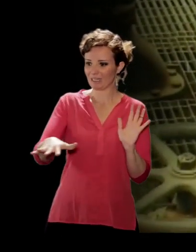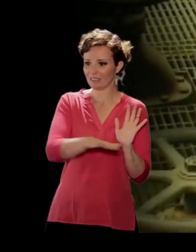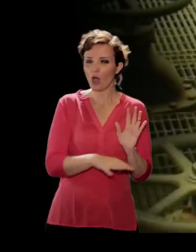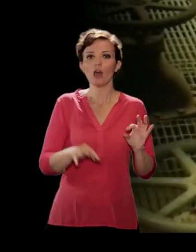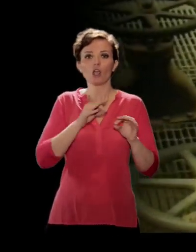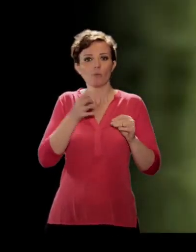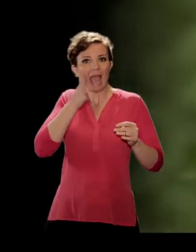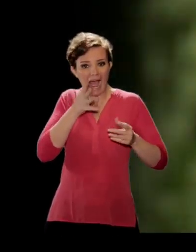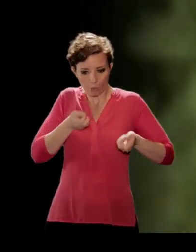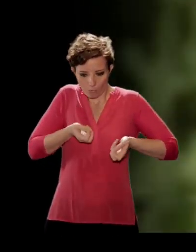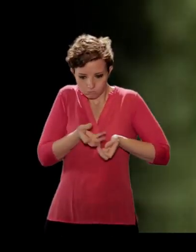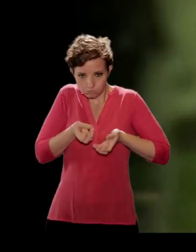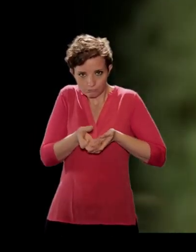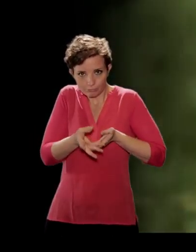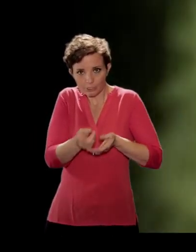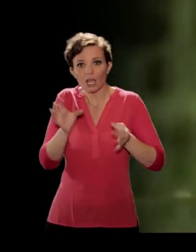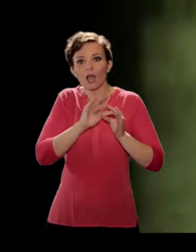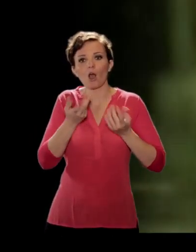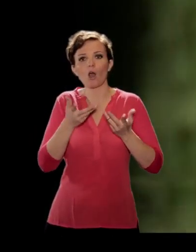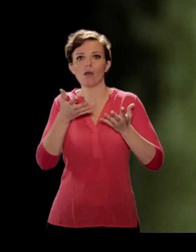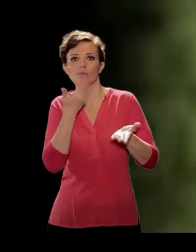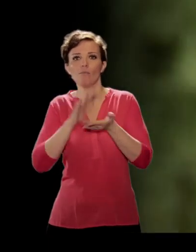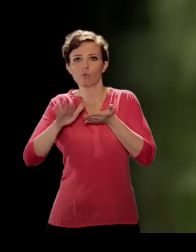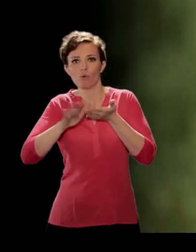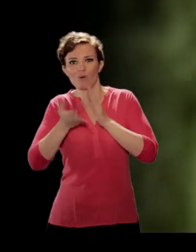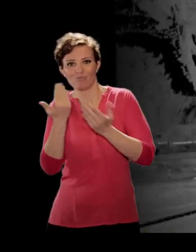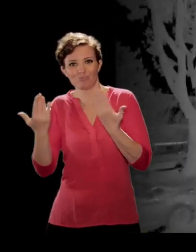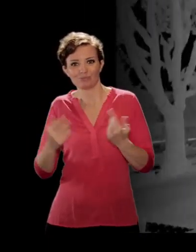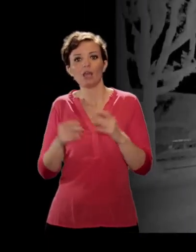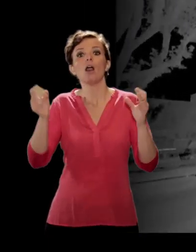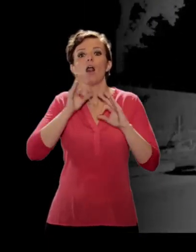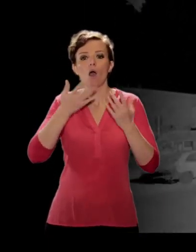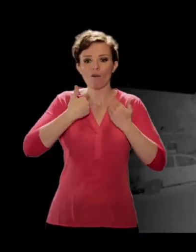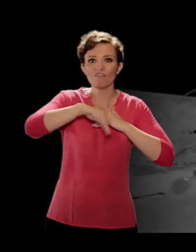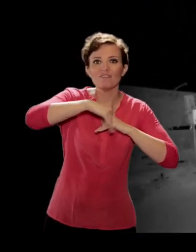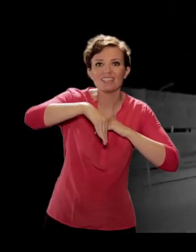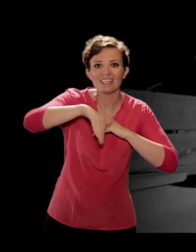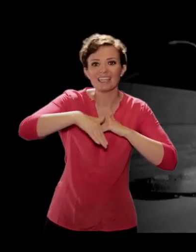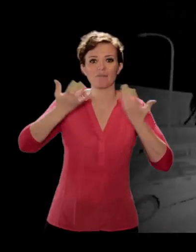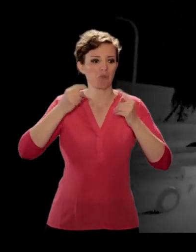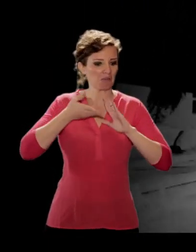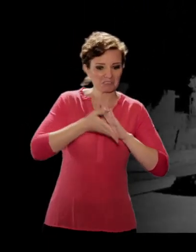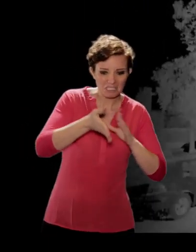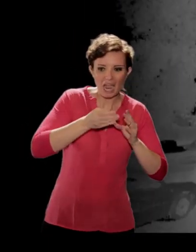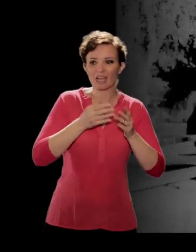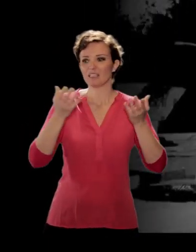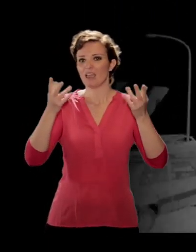le opere di adduzione dell'acqua e di smaltimento, l'ingegneria delle infrastrutture viarie, quindi strade, ferrovie e aeroporti,